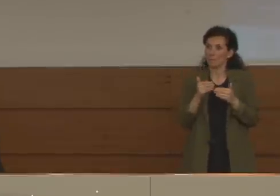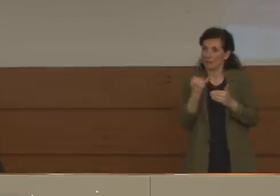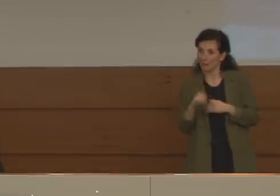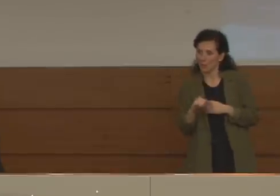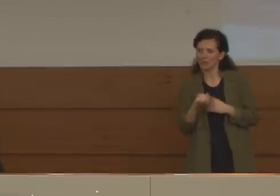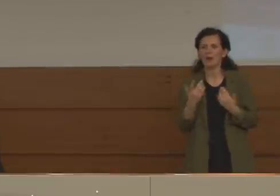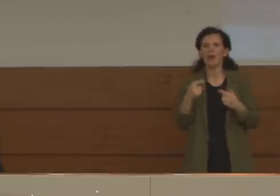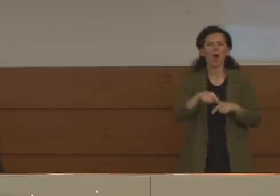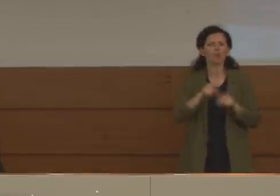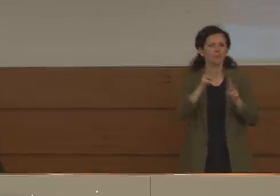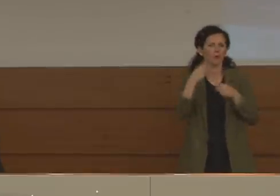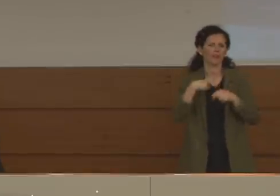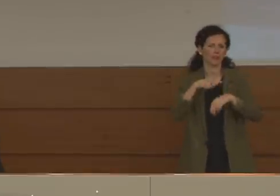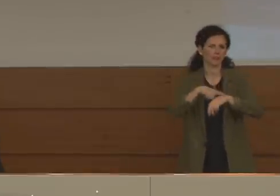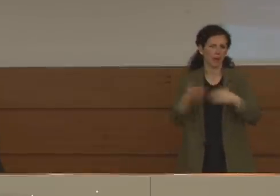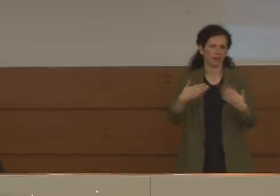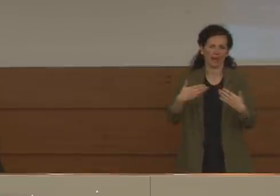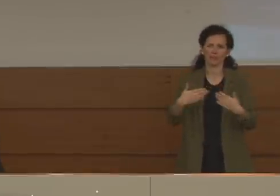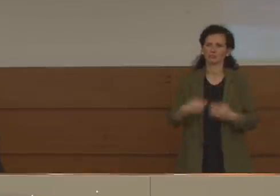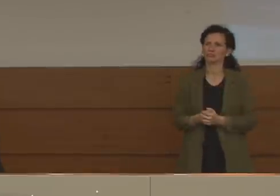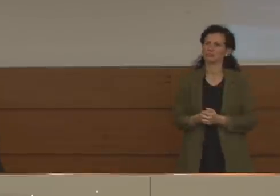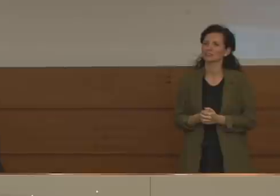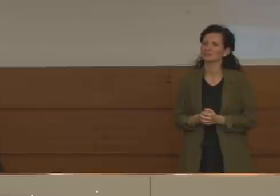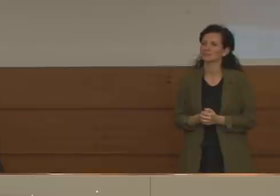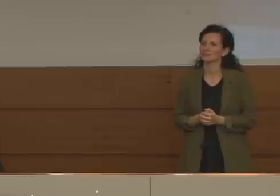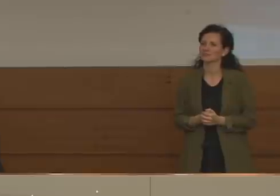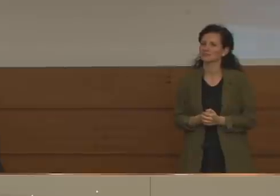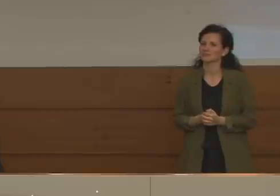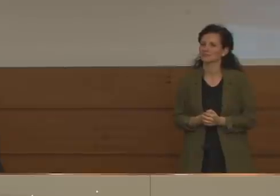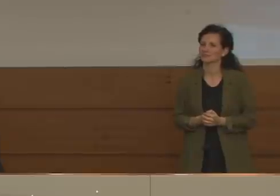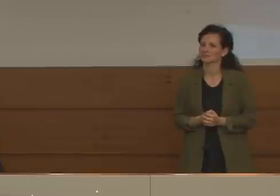Visto che oggi è presto approfitto. Volevo chiedere, avete visto